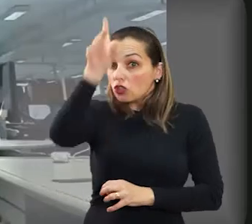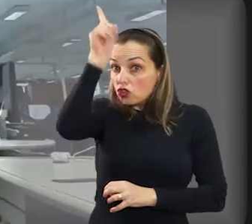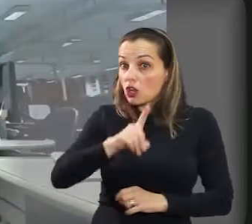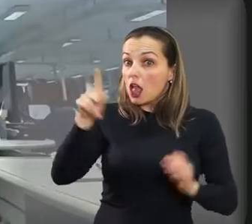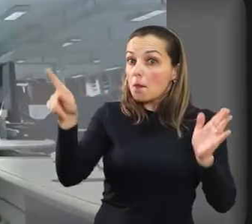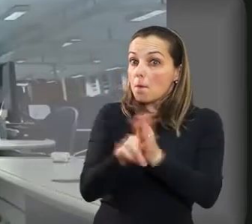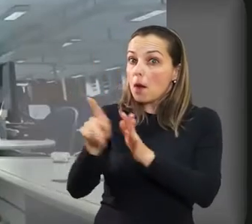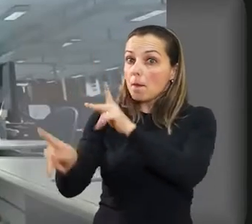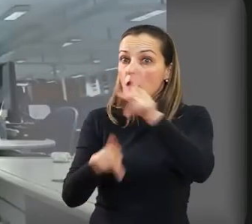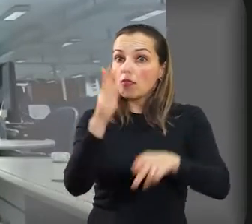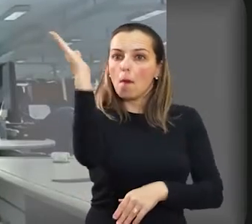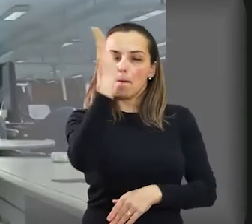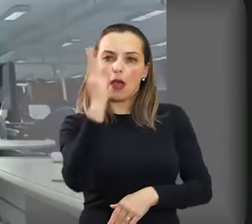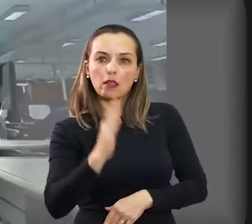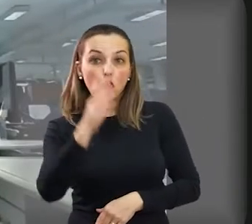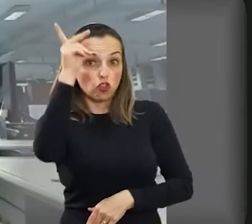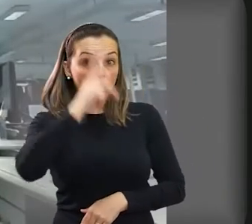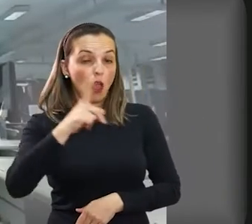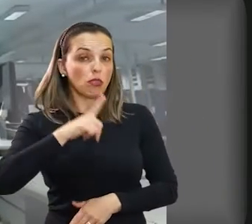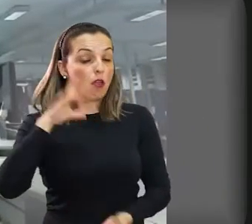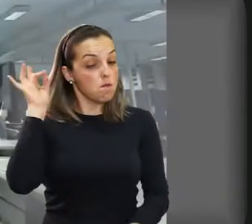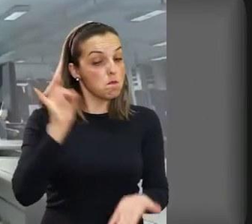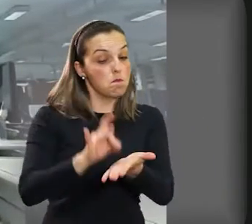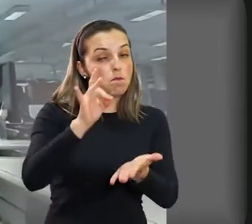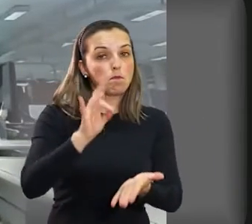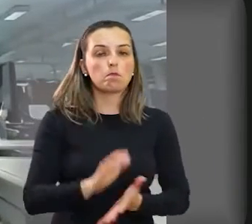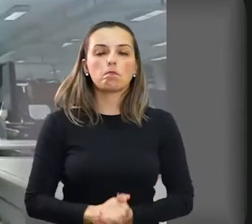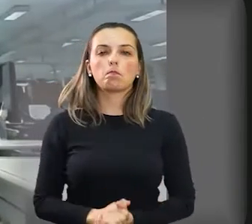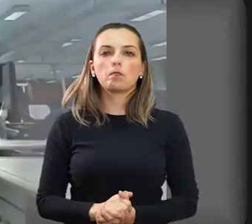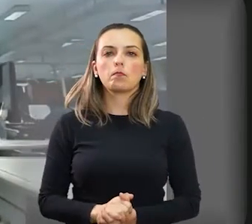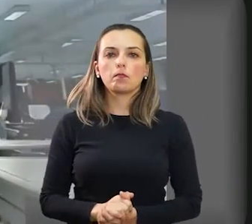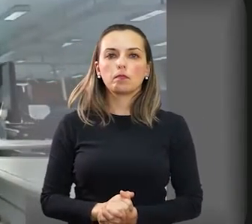povo brasileiro tem direito. É isso que o povo brasileiro tem